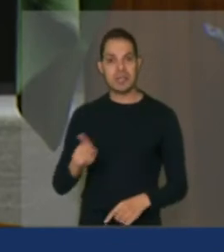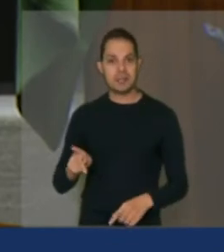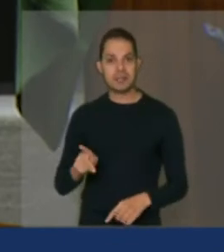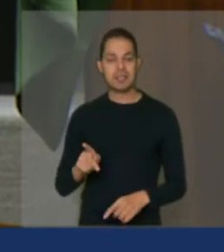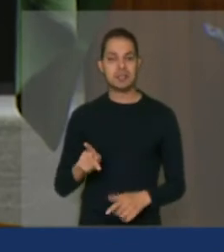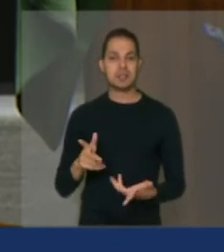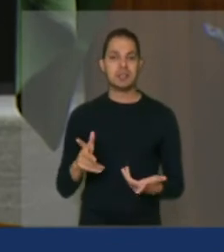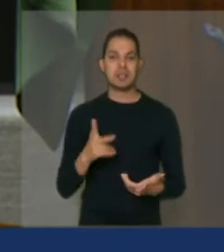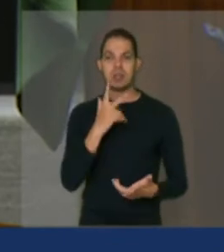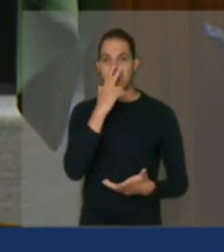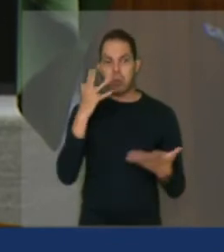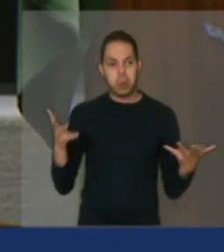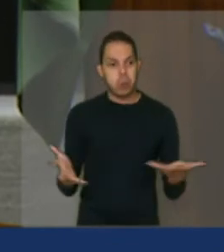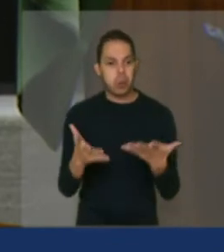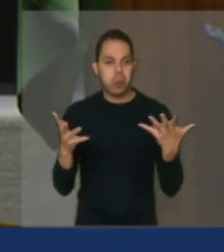DA PLATEIA, DE FIM DE SEMANA E ENQUANTO ELE ANIMA A PLATEIA